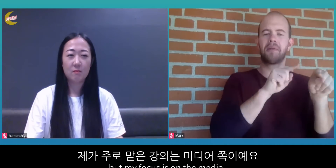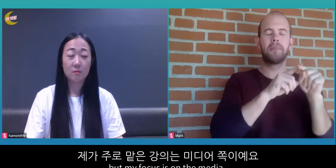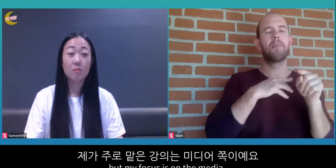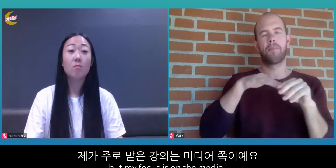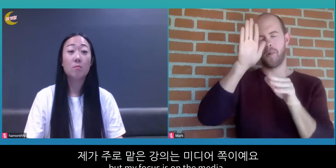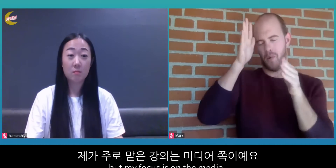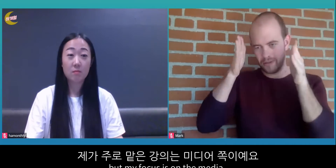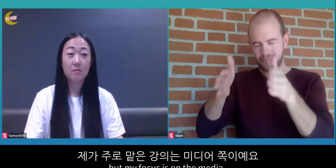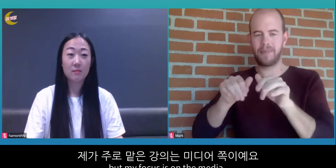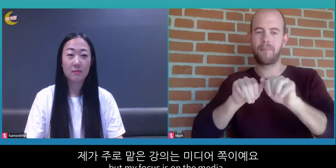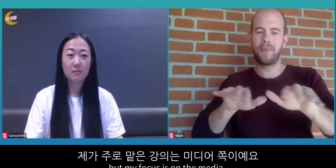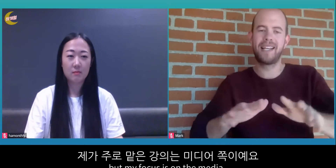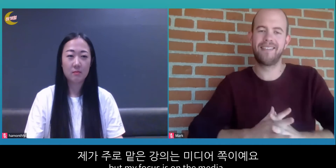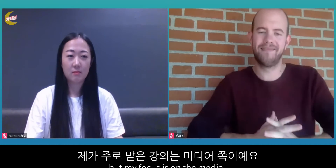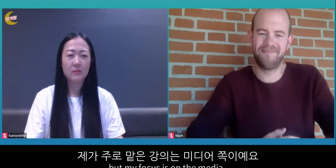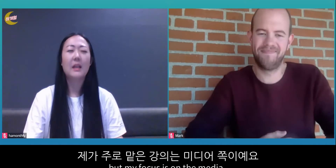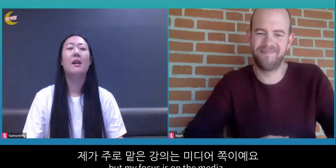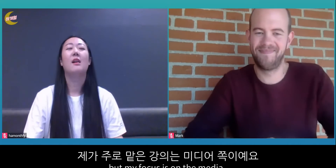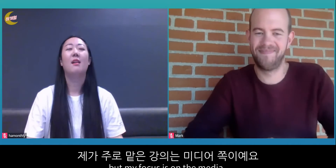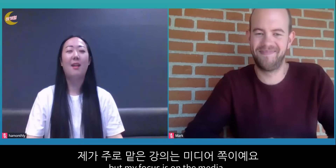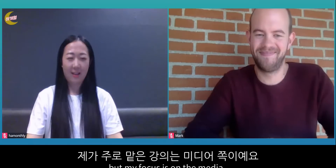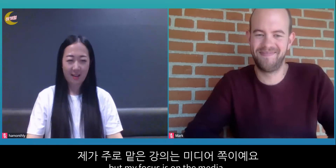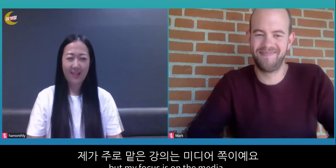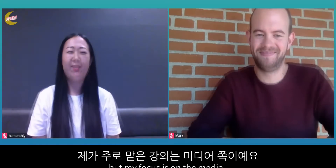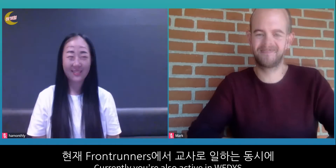が、私の焦点はメディアです。